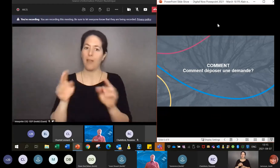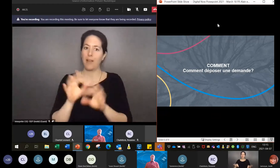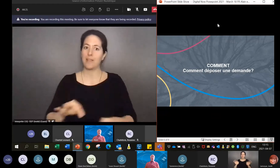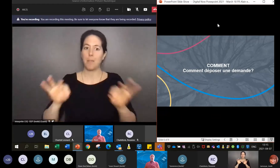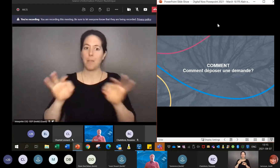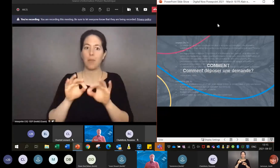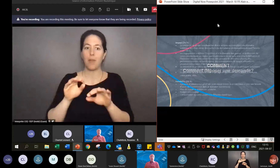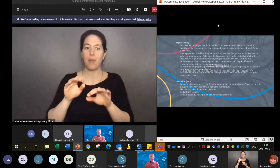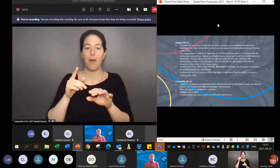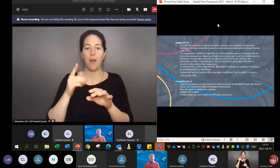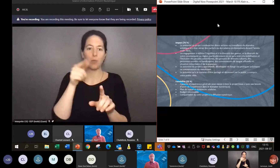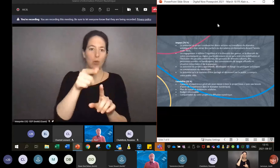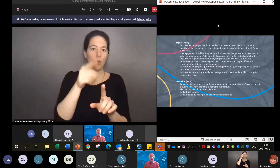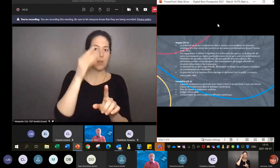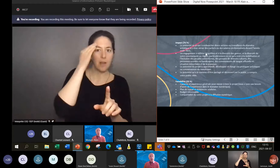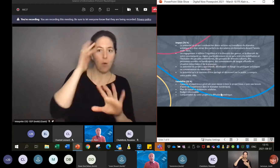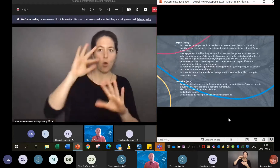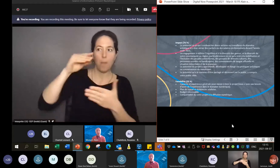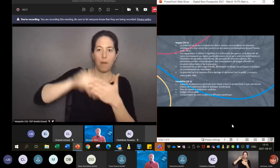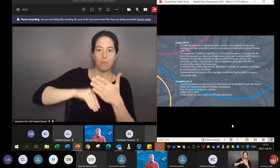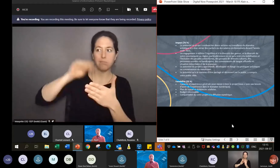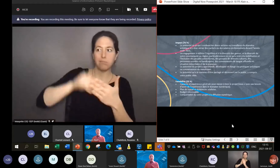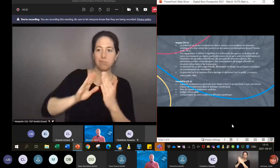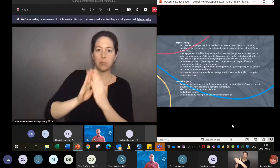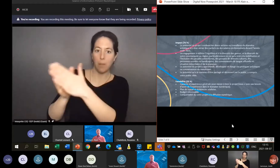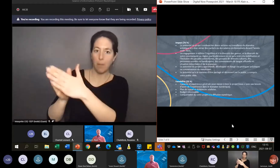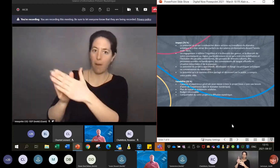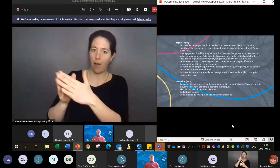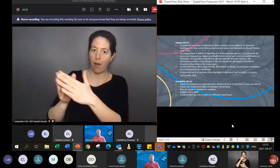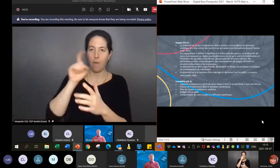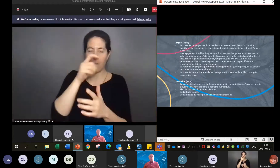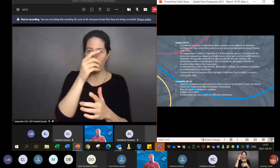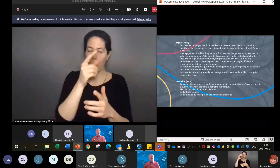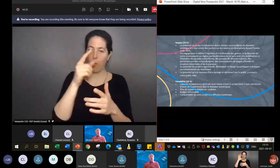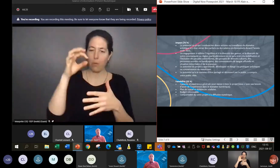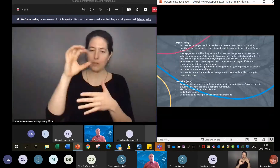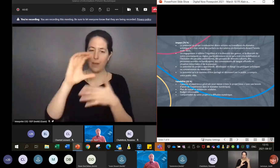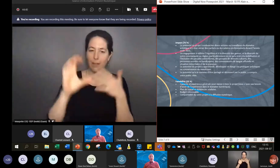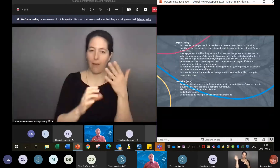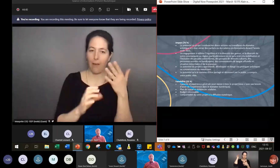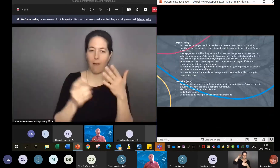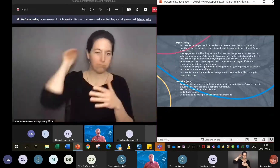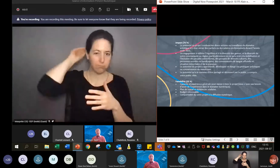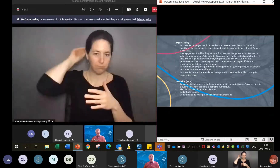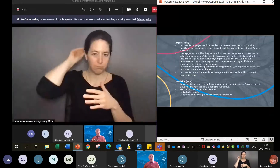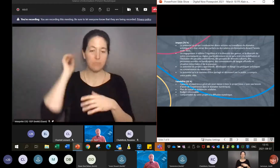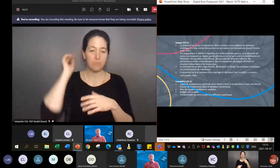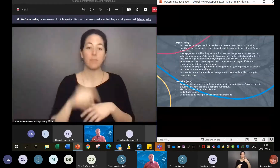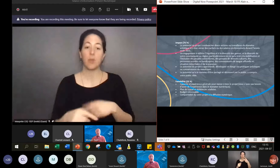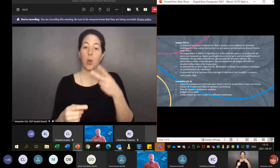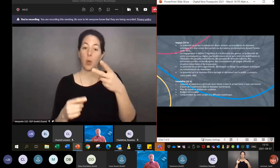votre demande. Vous devez vraiment les